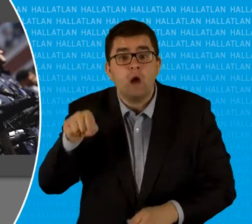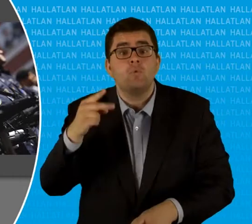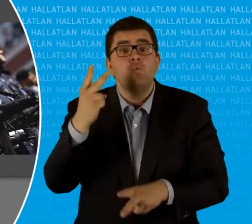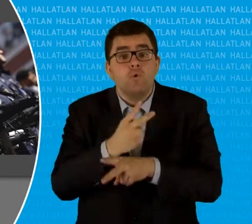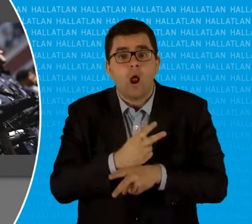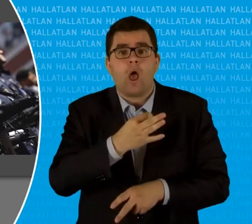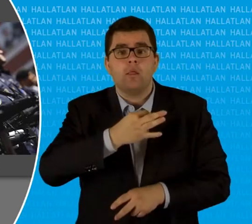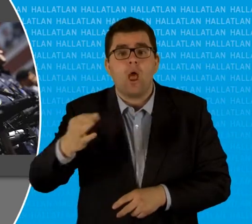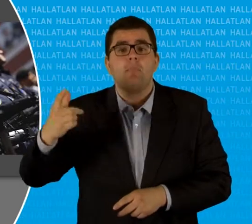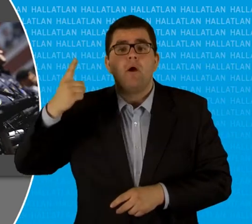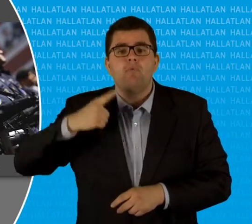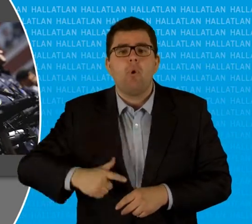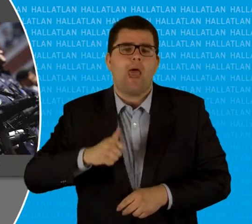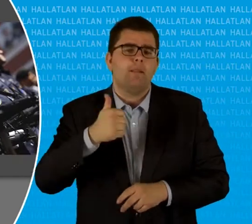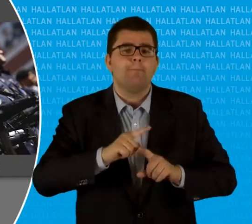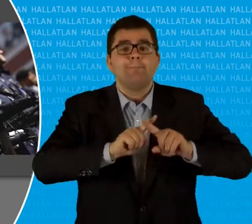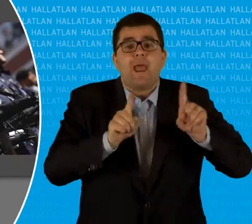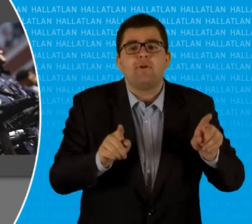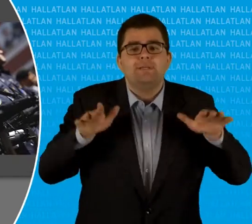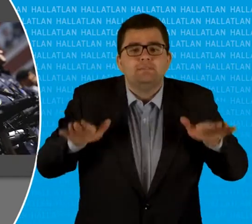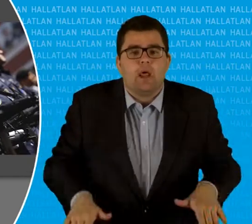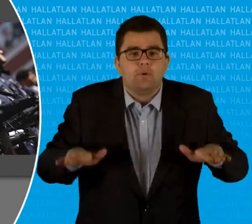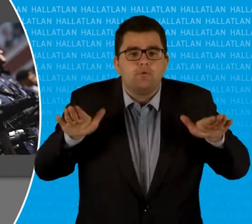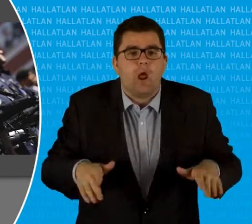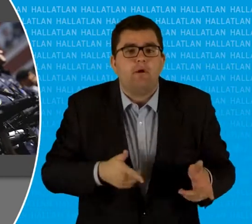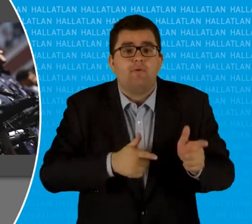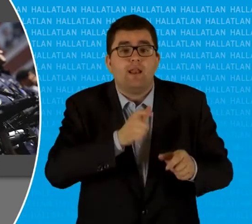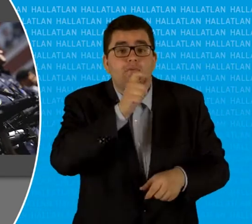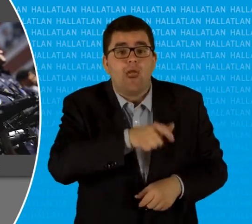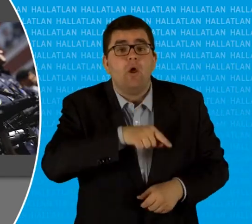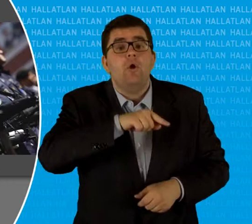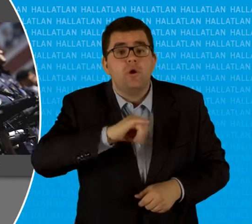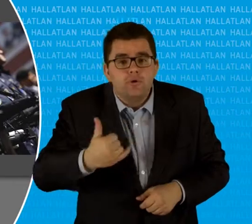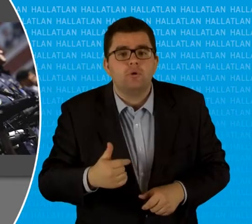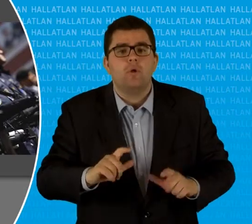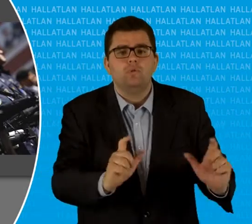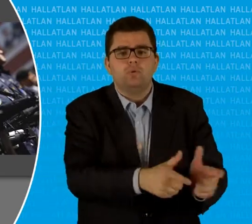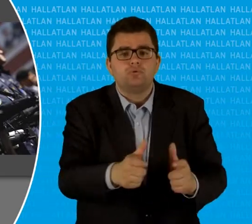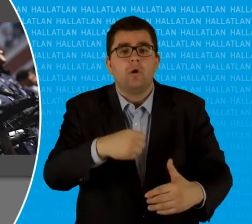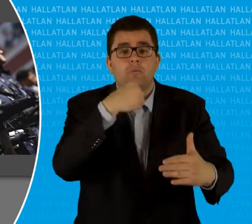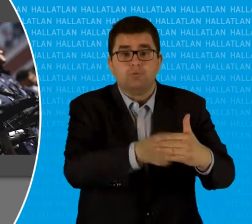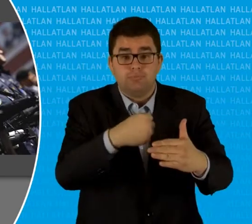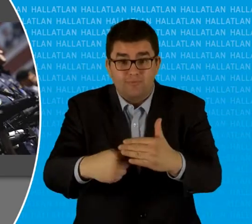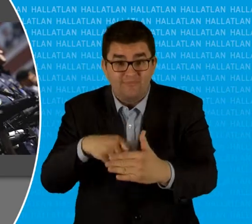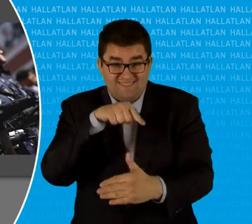Ugyanazon a napon ölték meg a túszokat ejtő iszlamista fegyverest,